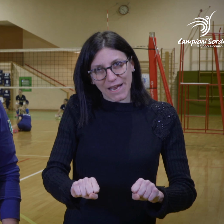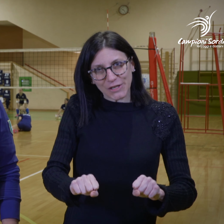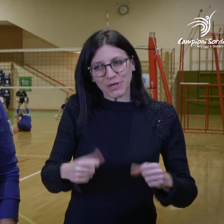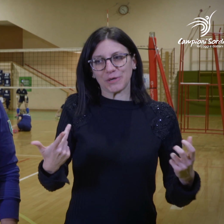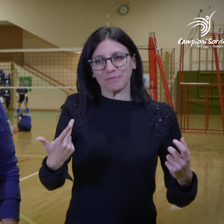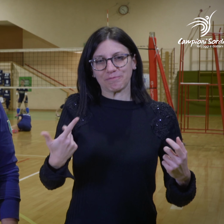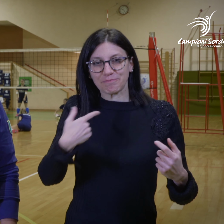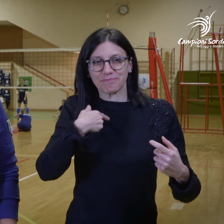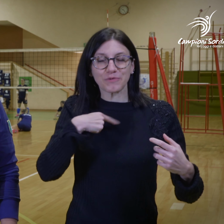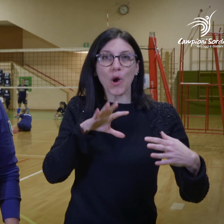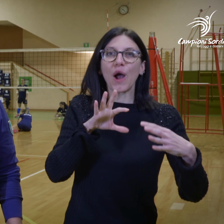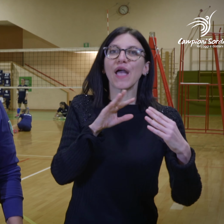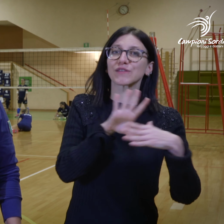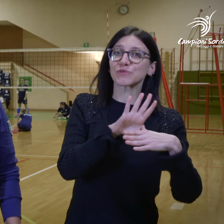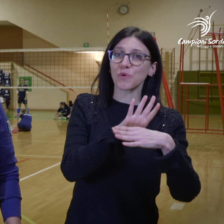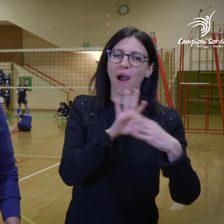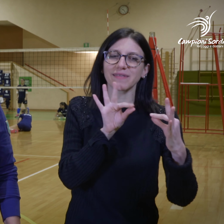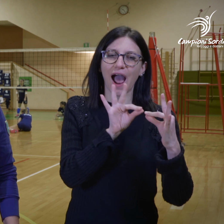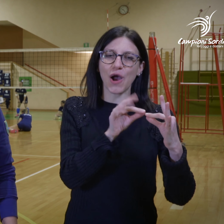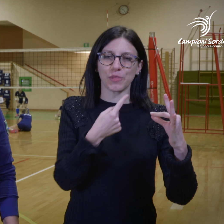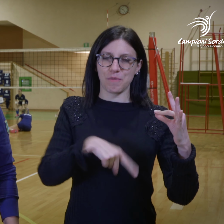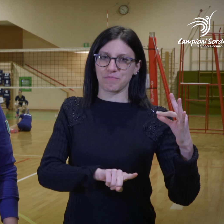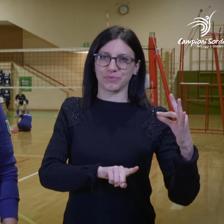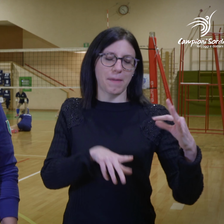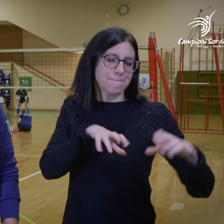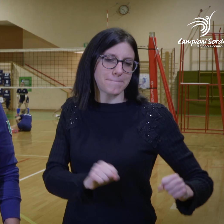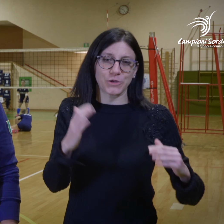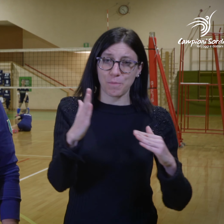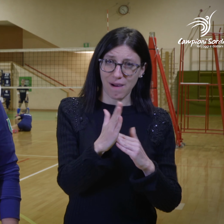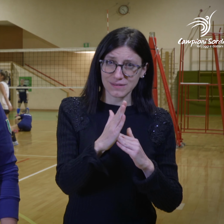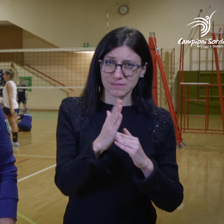abbiamo con la squadra abbiamo, questo sogno di arrivare a medaglia anche ai